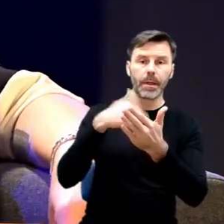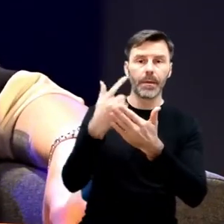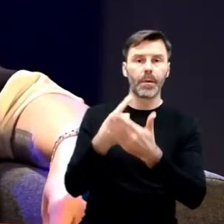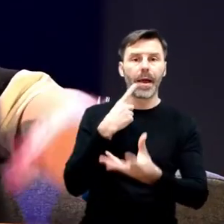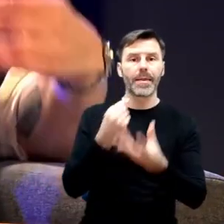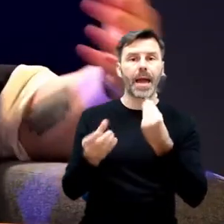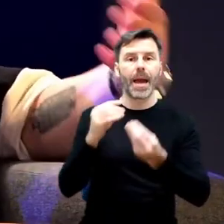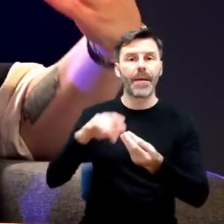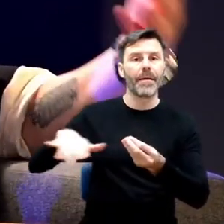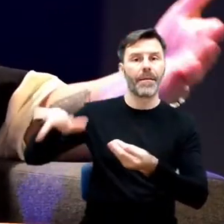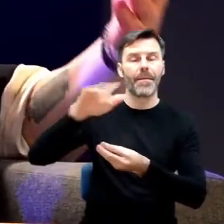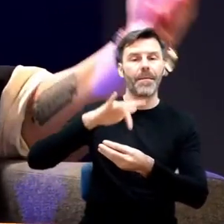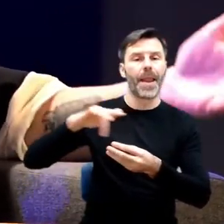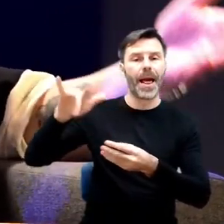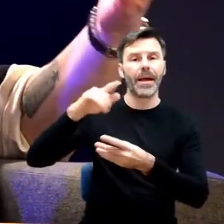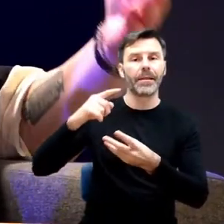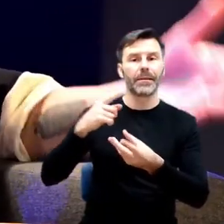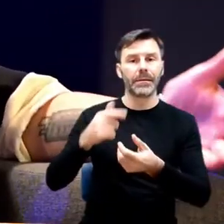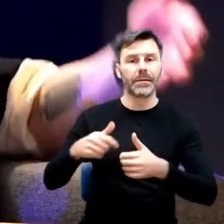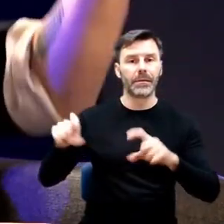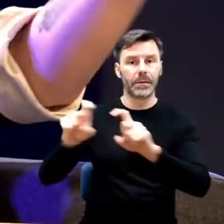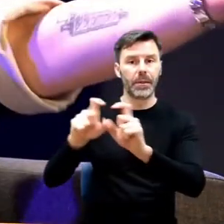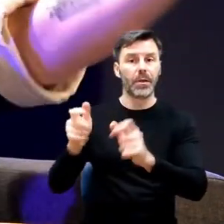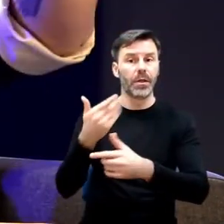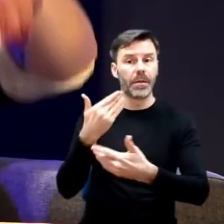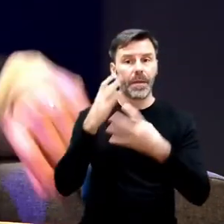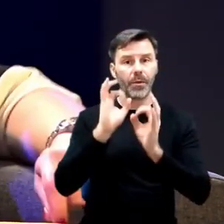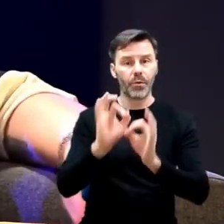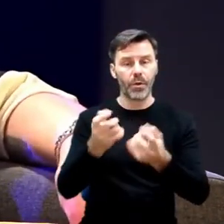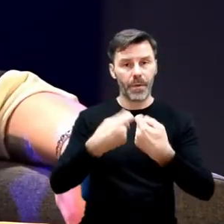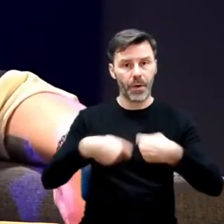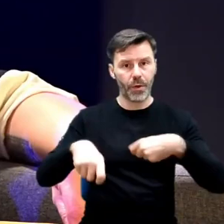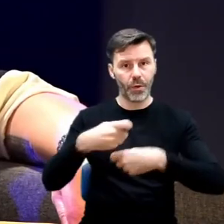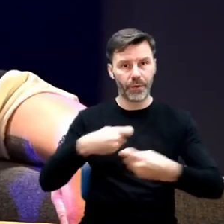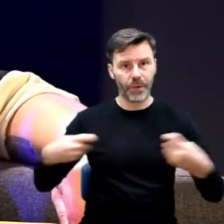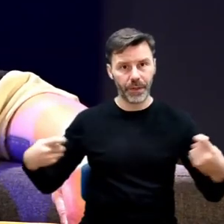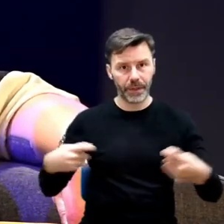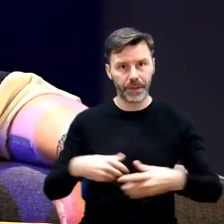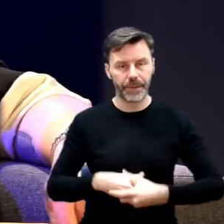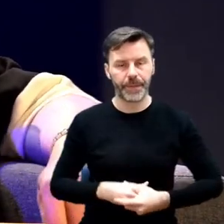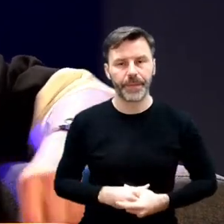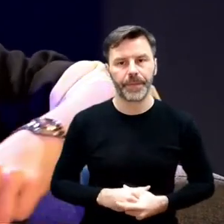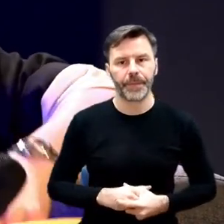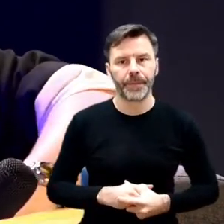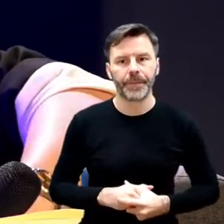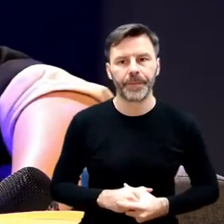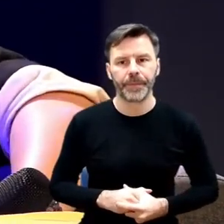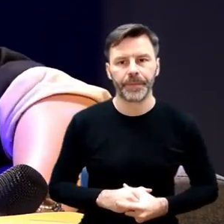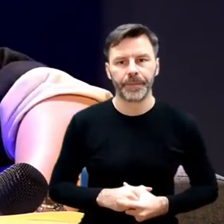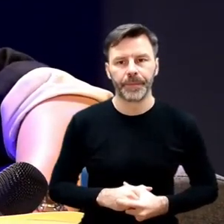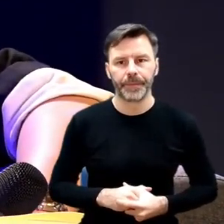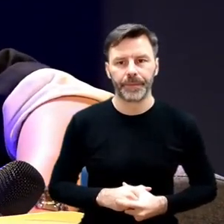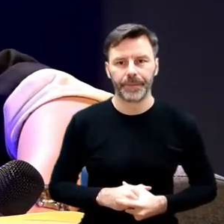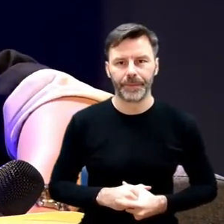To jest doskonałe rozwiązanie, które polecam. I to uruchamianie tej wyobraźni trzeba tutaj bardzo dbać, ponieważ wbrew temu,